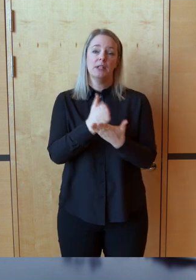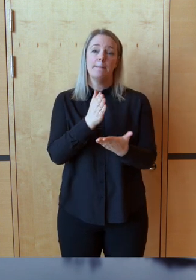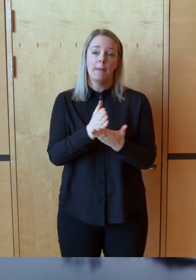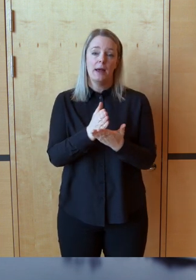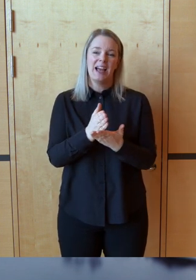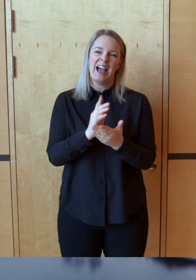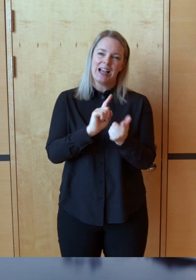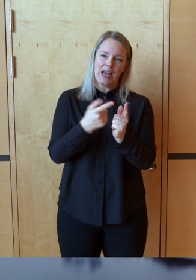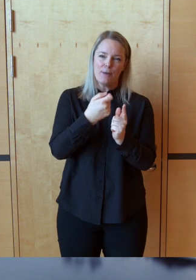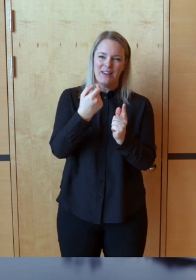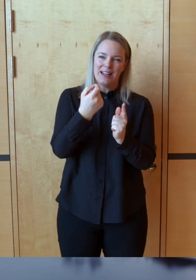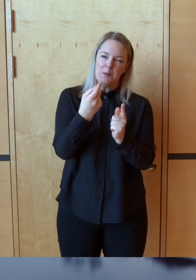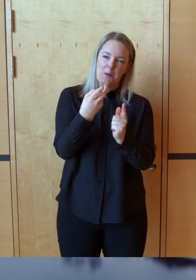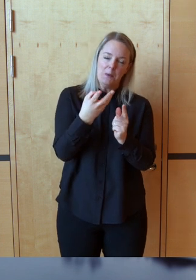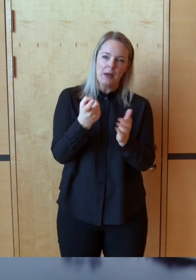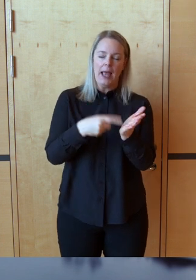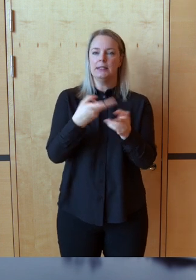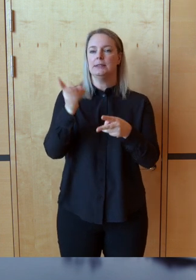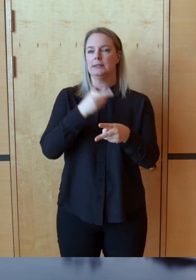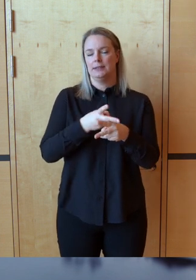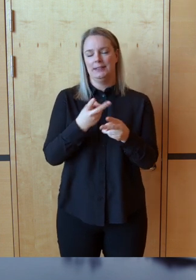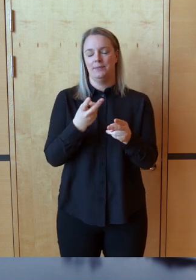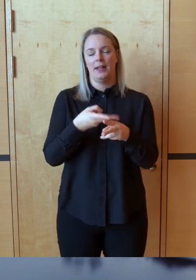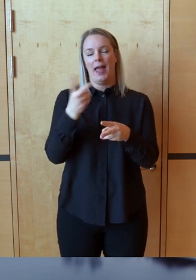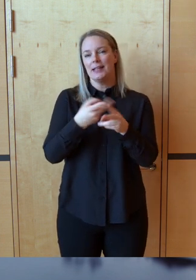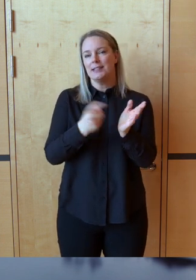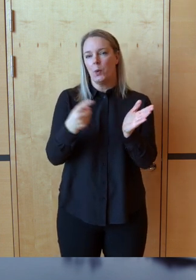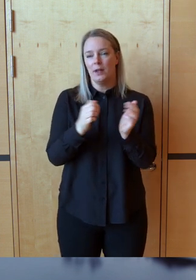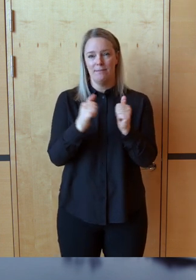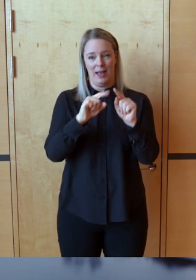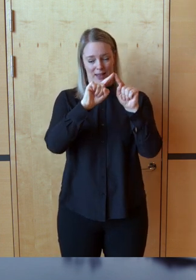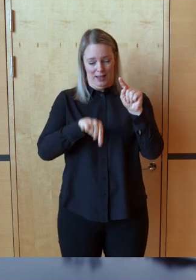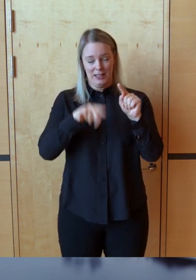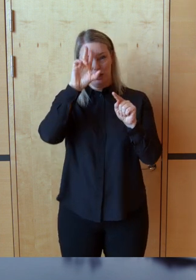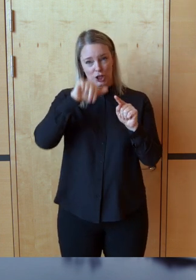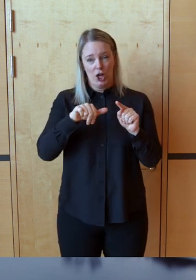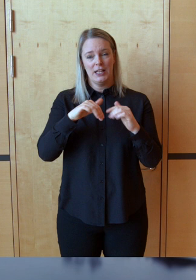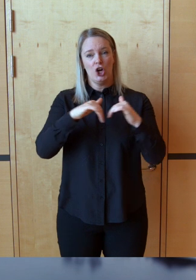Men Det är faktiskt att Nät i stan som skiljer 90 sekunder